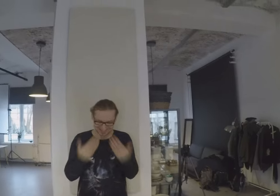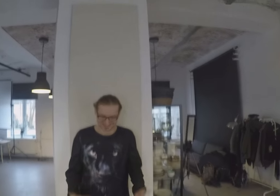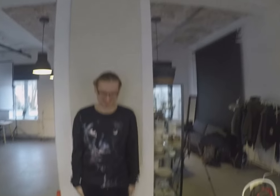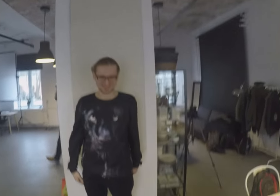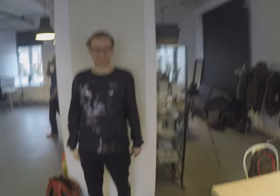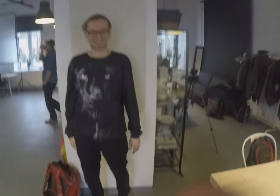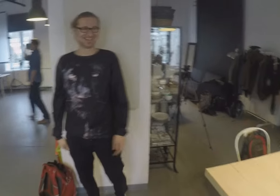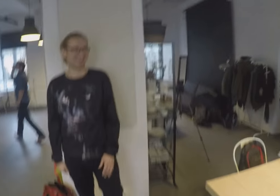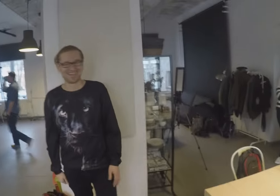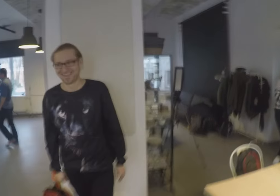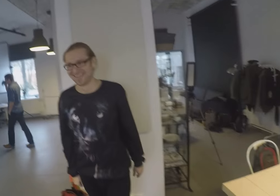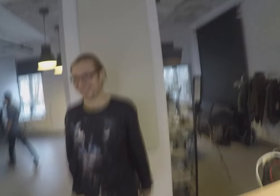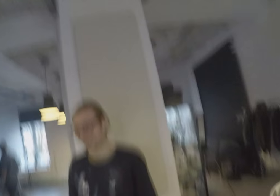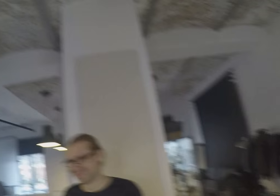Ich danke auch.